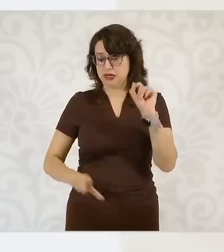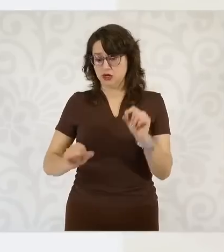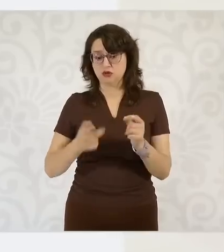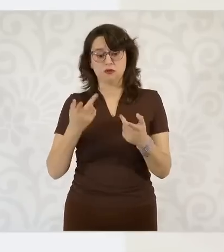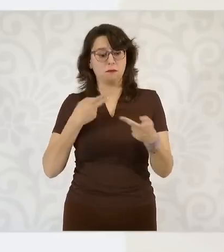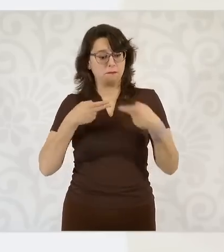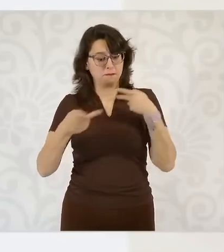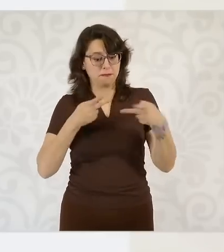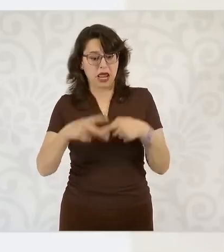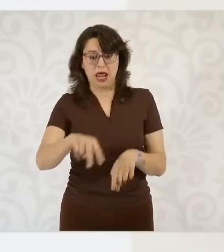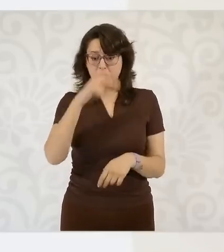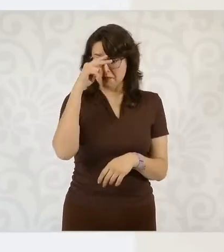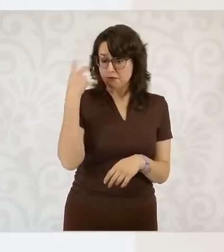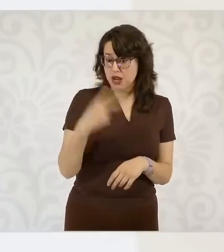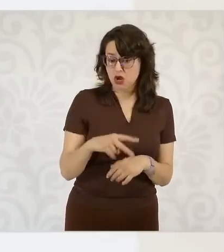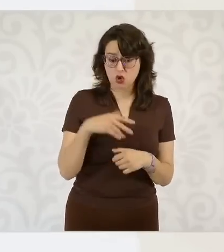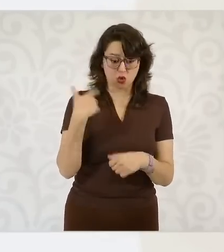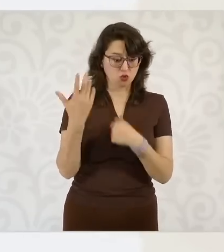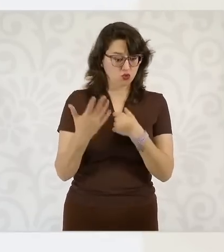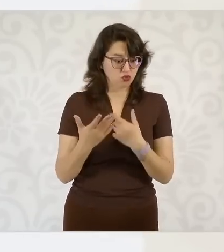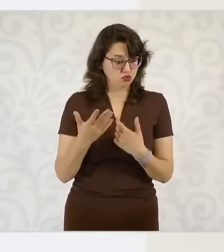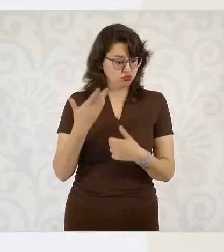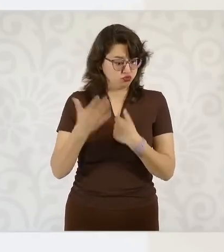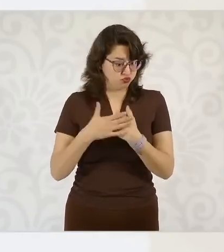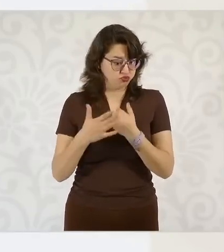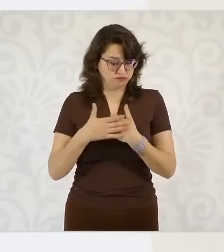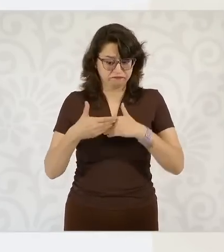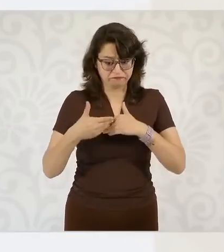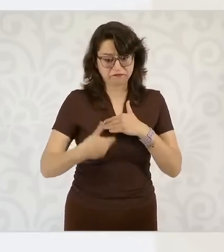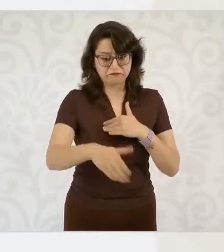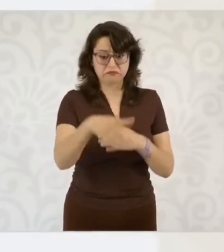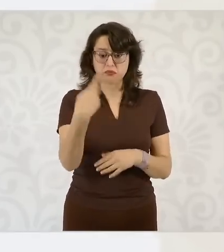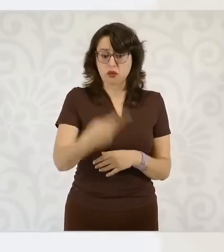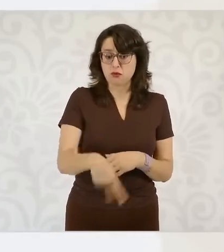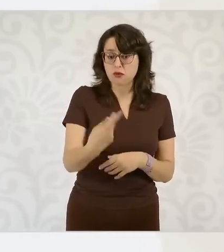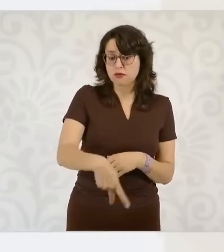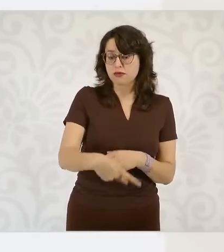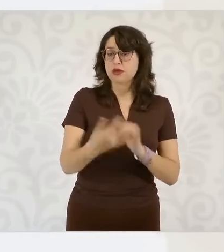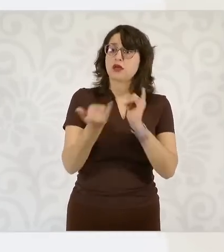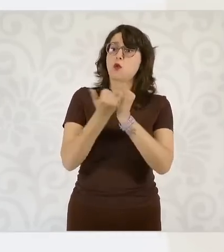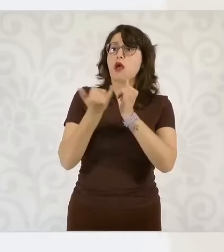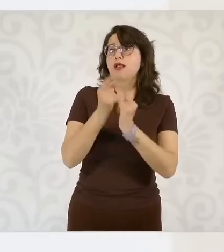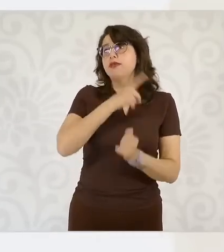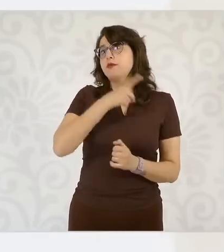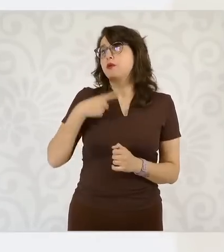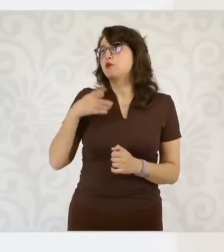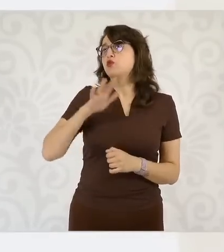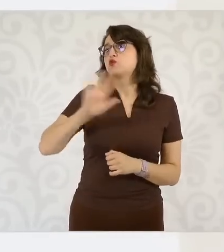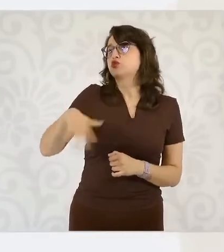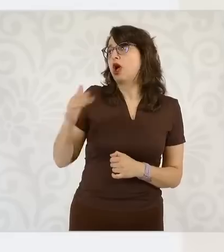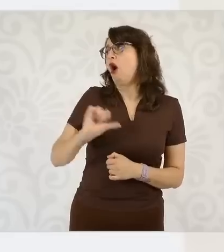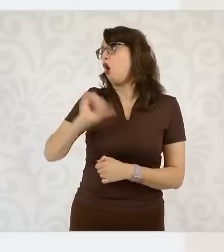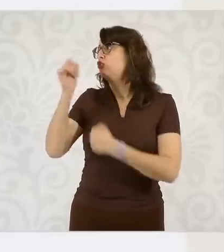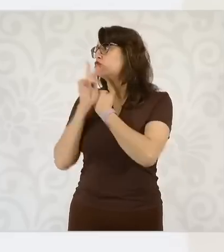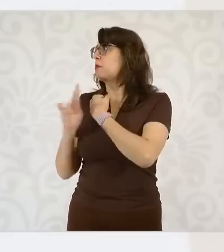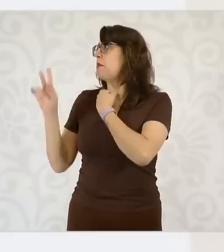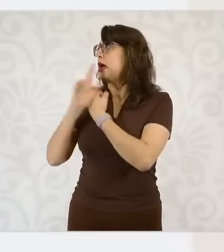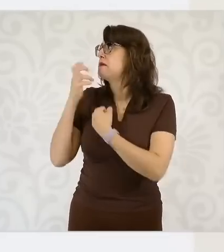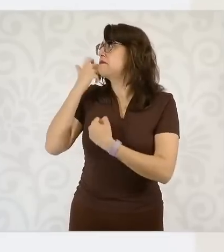fortalecer la inversión en nuestro país porque es eso principalmente México eh parte del problema